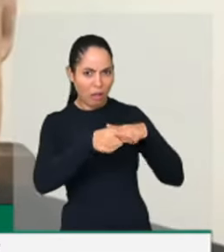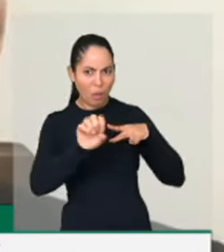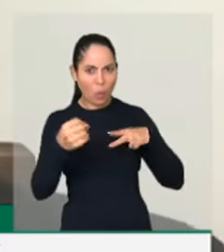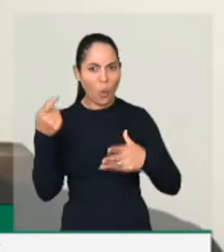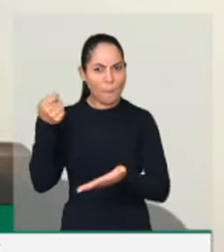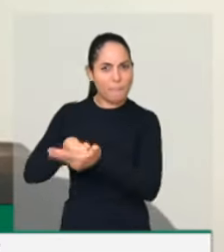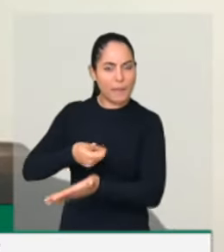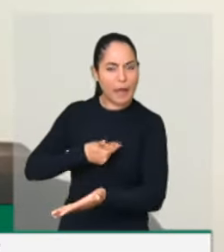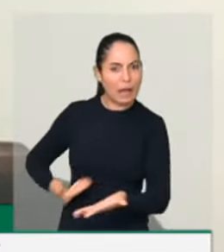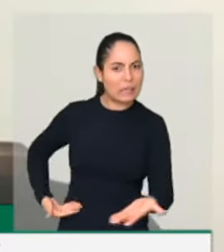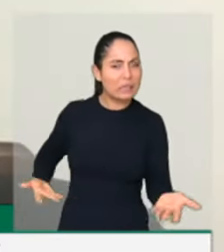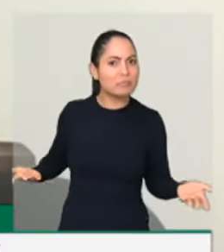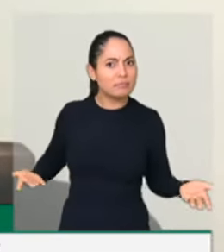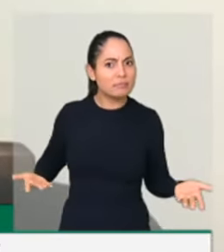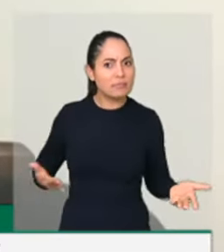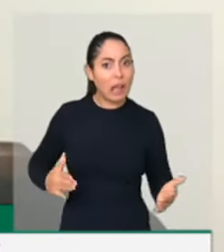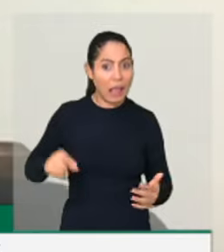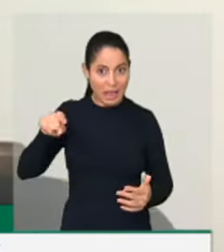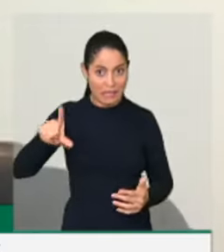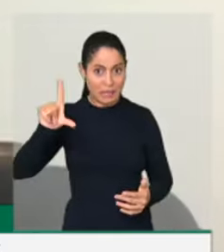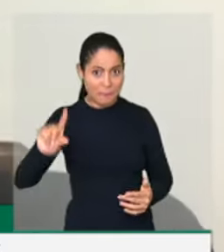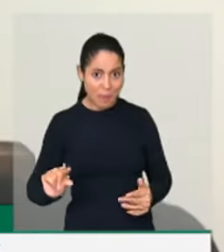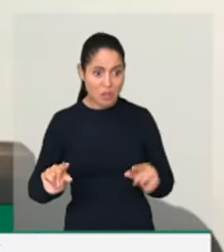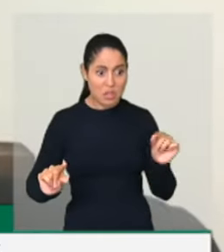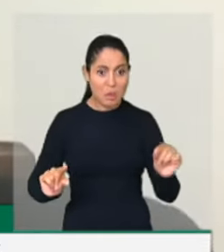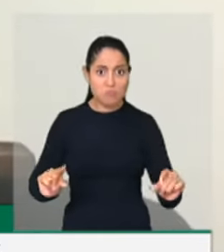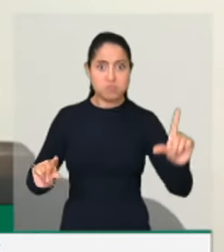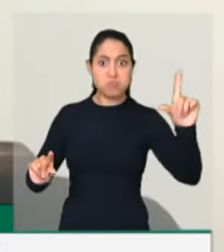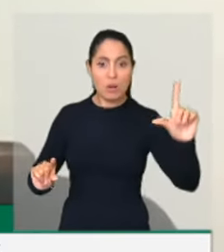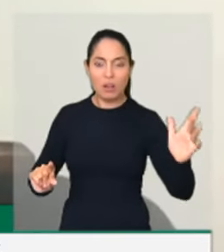GENTE APROVAR TAL COMO ESTÁ .... CADA HOSPITAL PRIVADO VAI COLOCAR O SEU VALOR... CHEIO